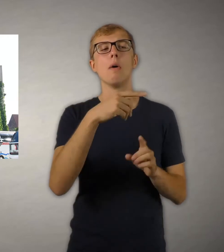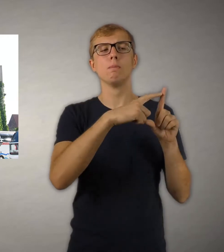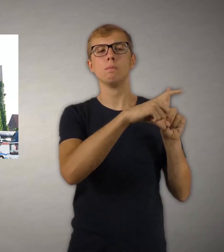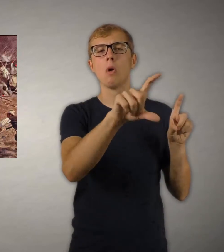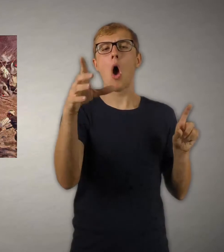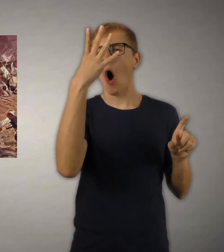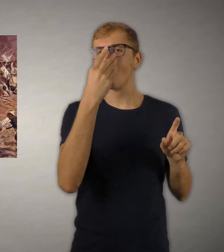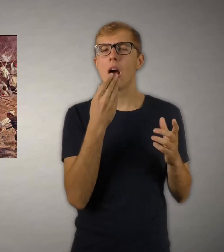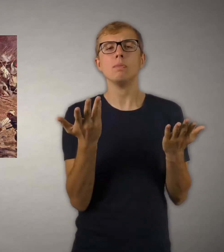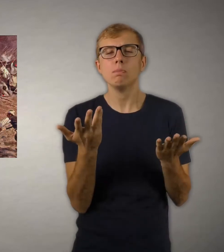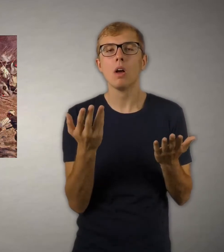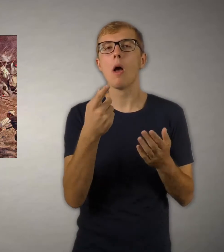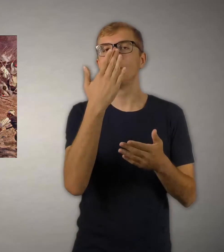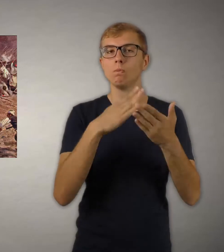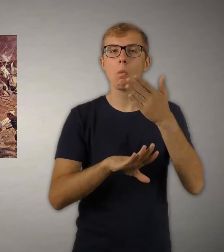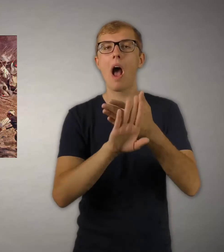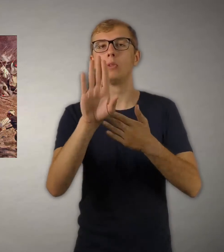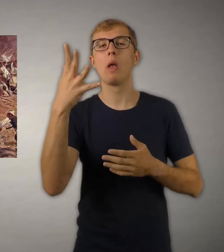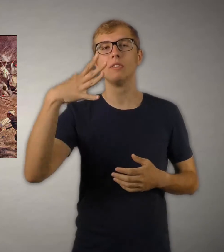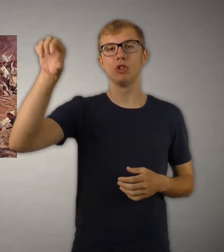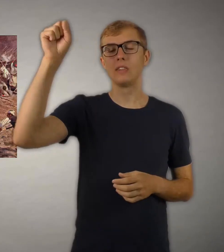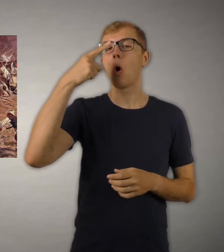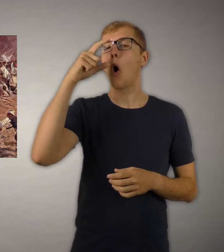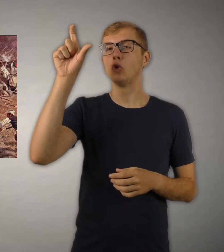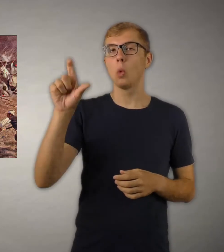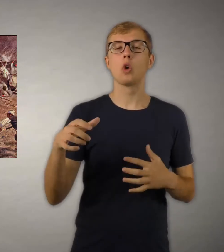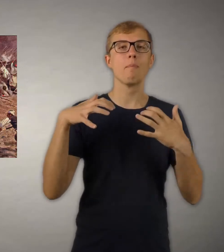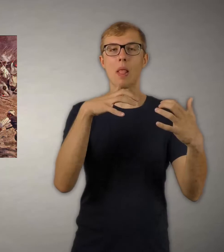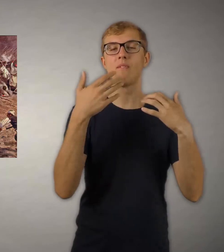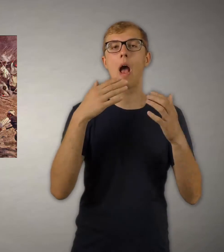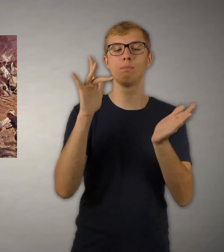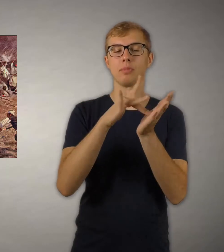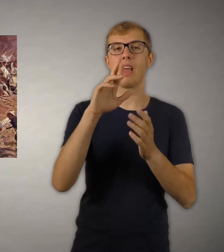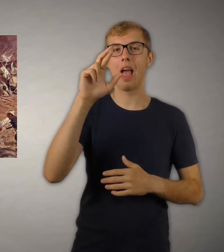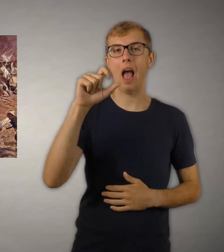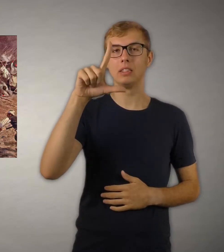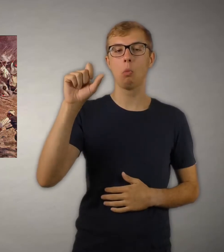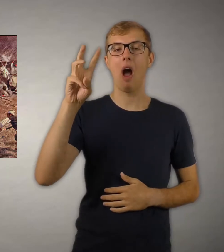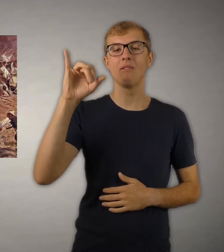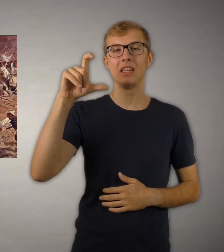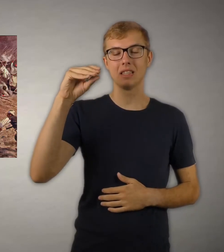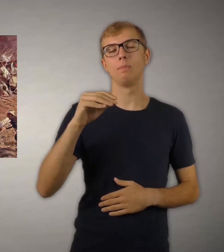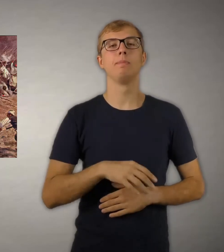Przedstawia zwycięstwo Kościuszki pod Racławicami.